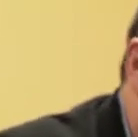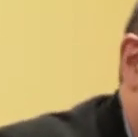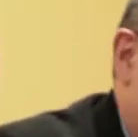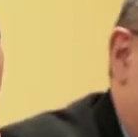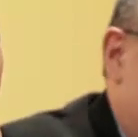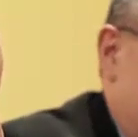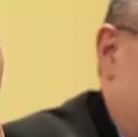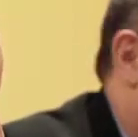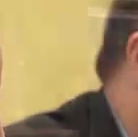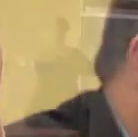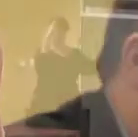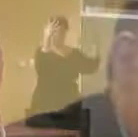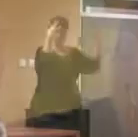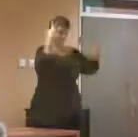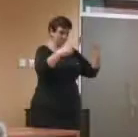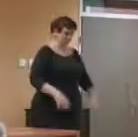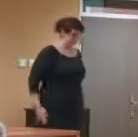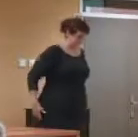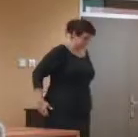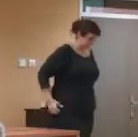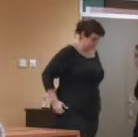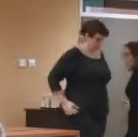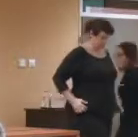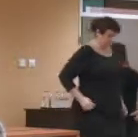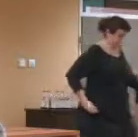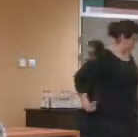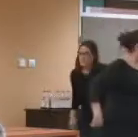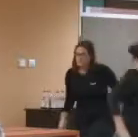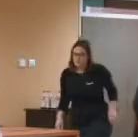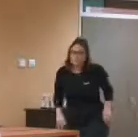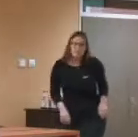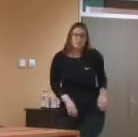Ahora el público asistente, si lo considera